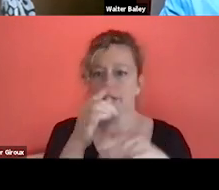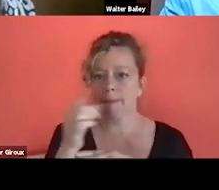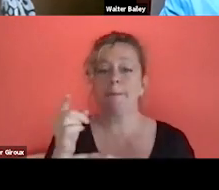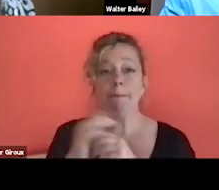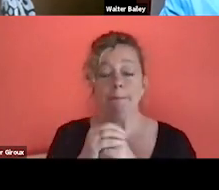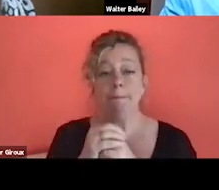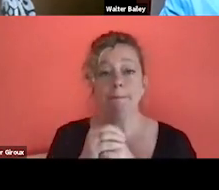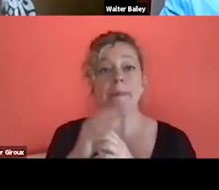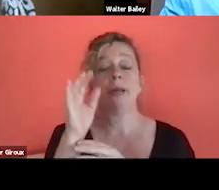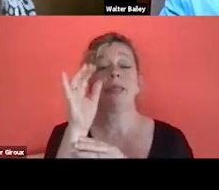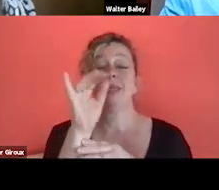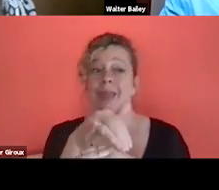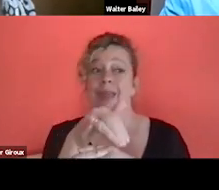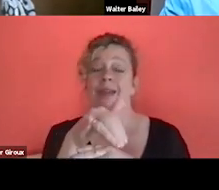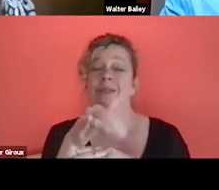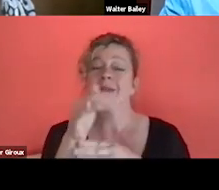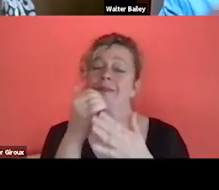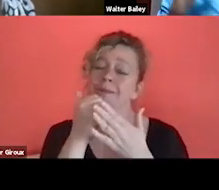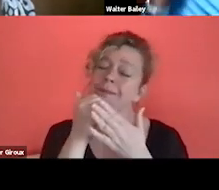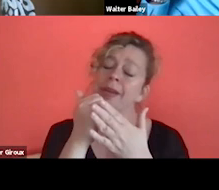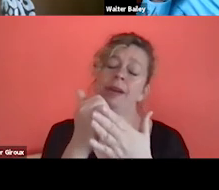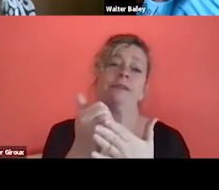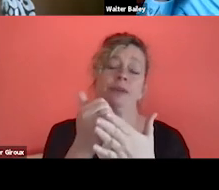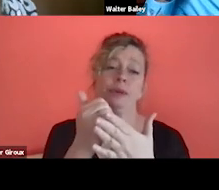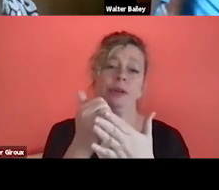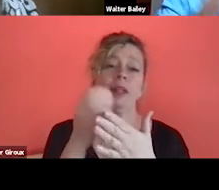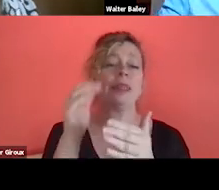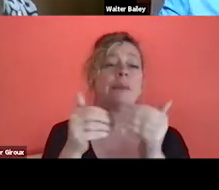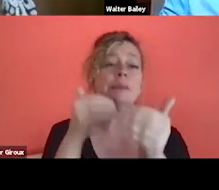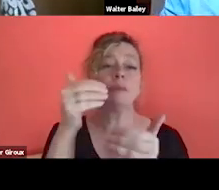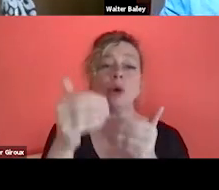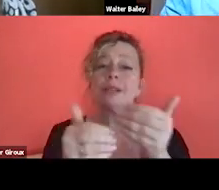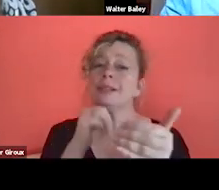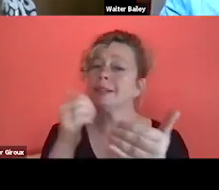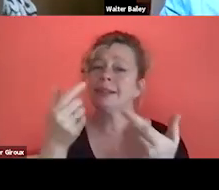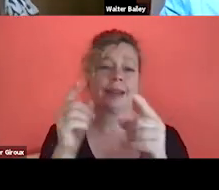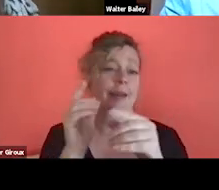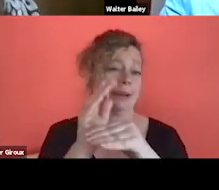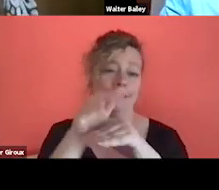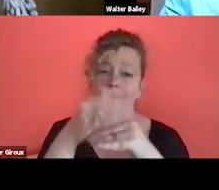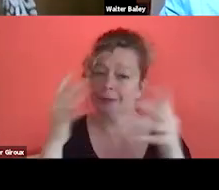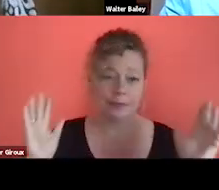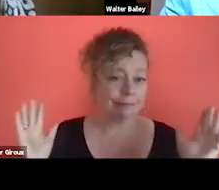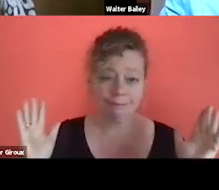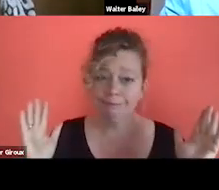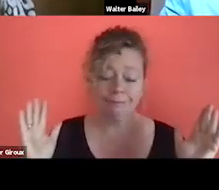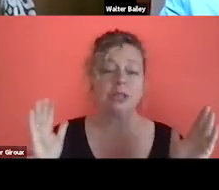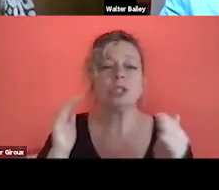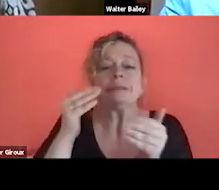Y eso fue muy, muy útil, pero fue un proceso. No sucedió de la noche a la mañana. Así que fue un proceso gradual,